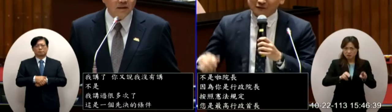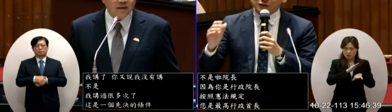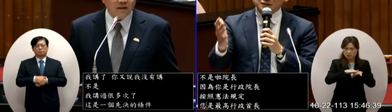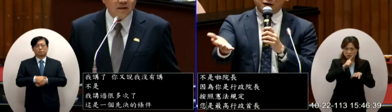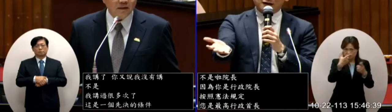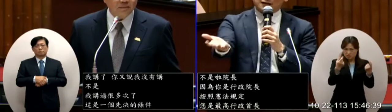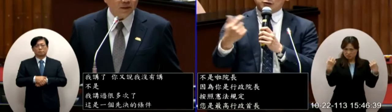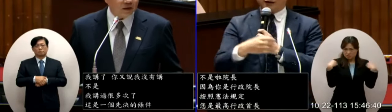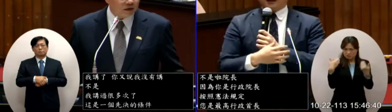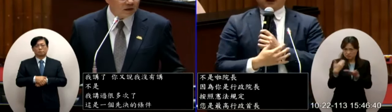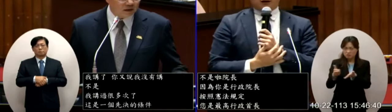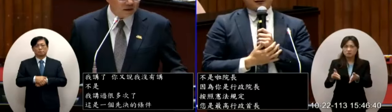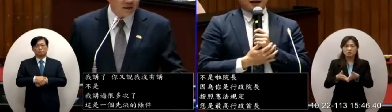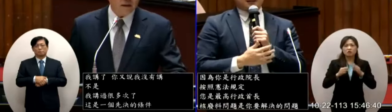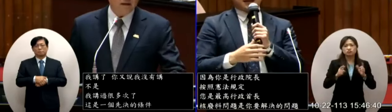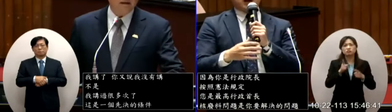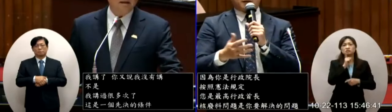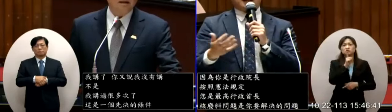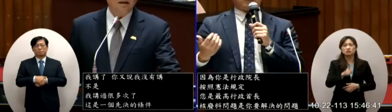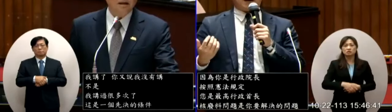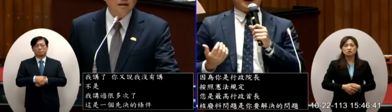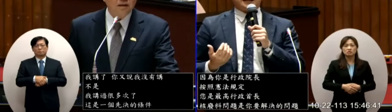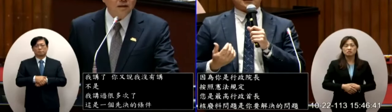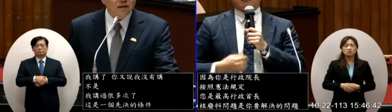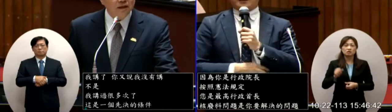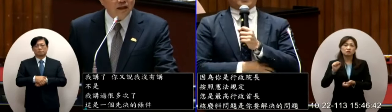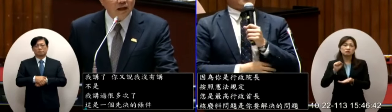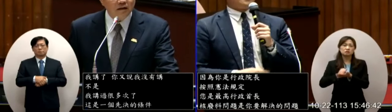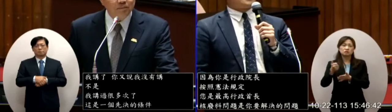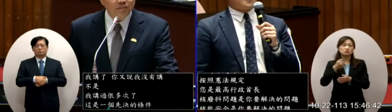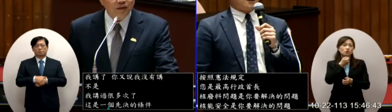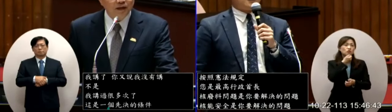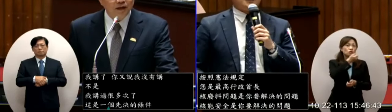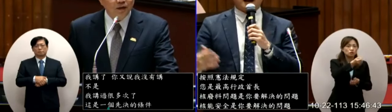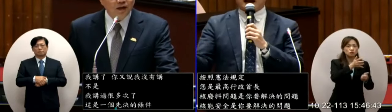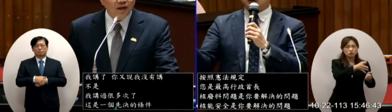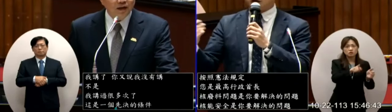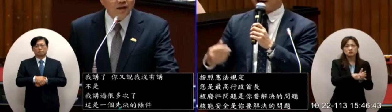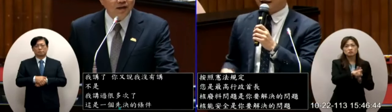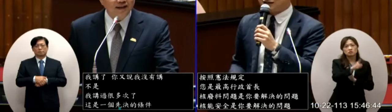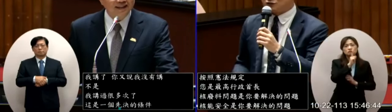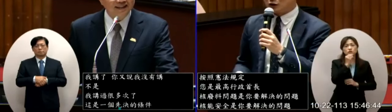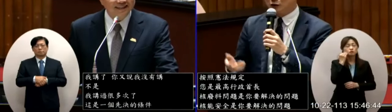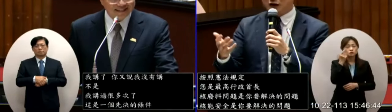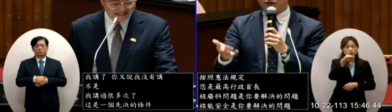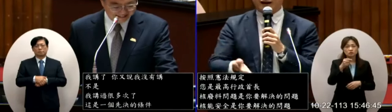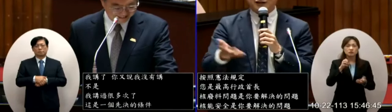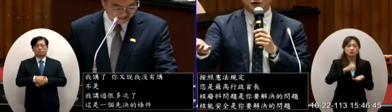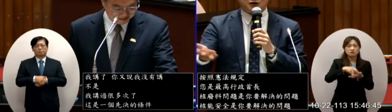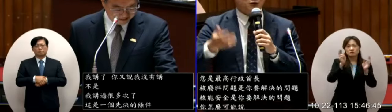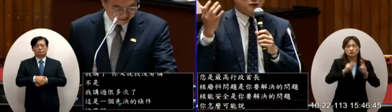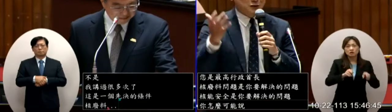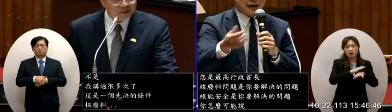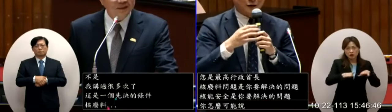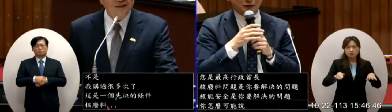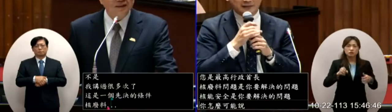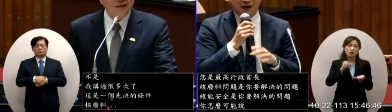你怎麼可能說 在接受媒體訪問的時候 只要核能安全可以解決 或核廢料可以解決 我就採用核能